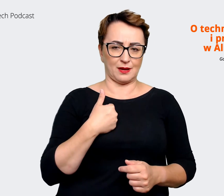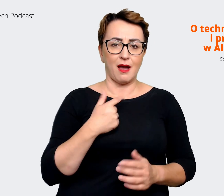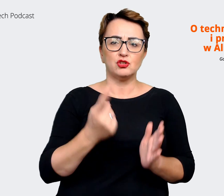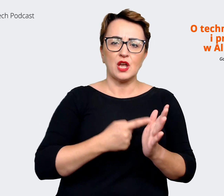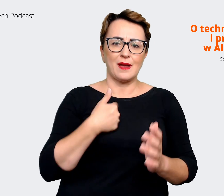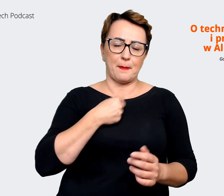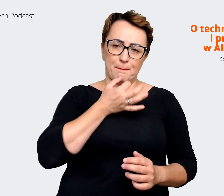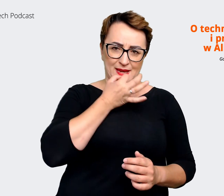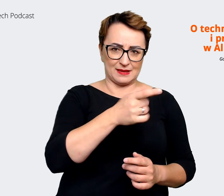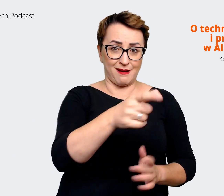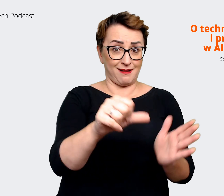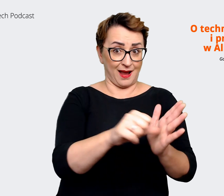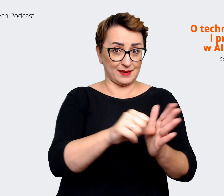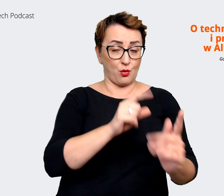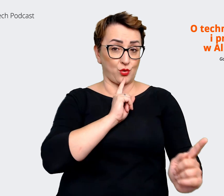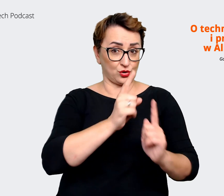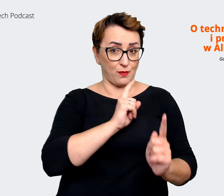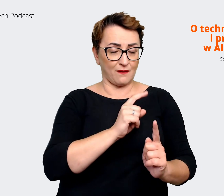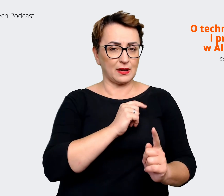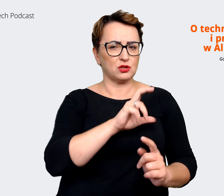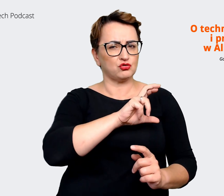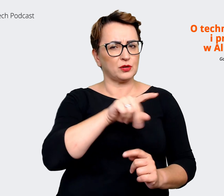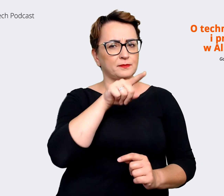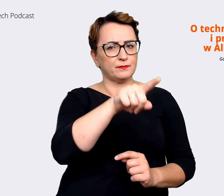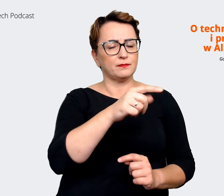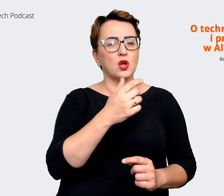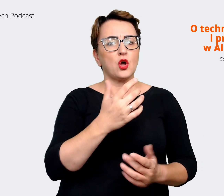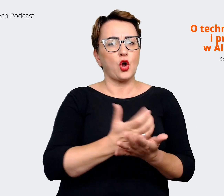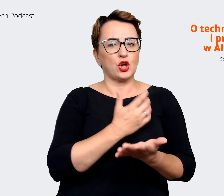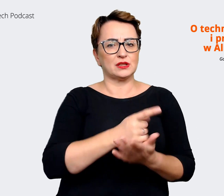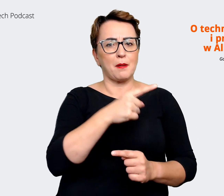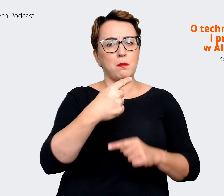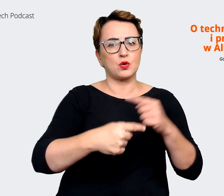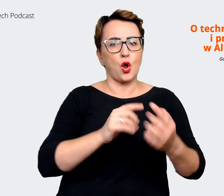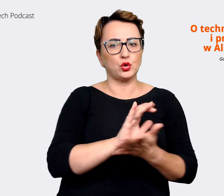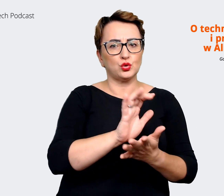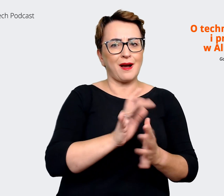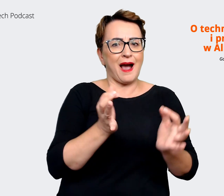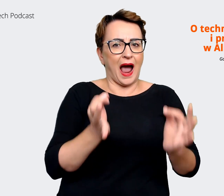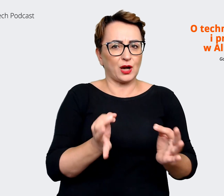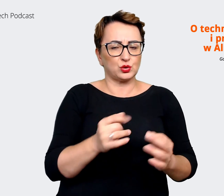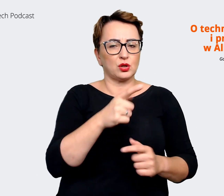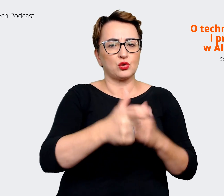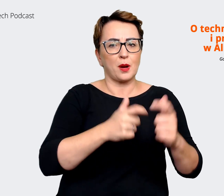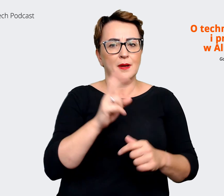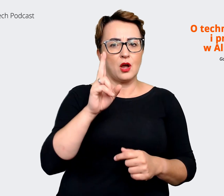kandydatów na rozmowie, czy korzystają z produktu, które aktualnie kodują, który aktualnie wdrażają,